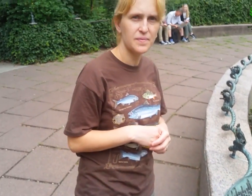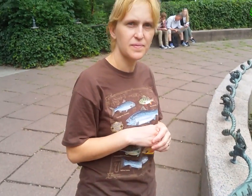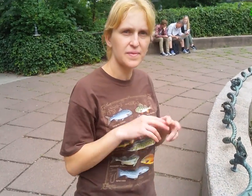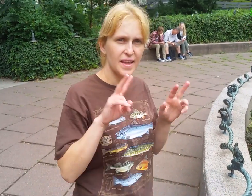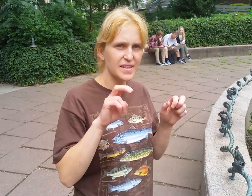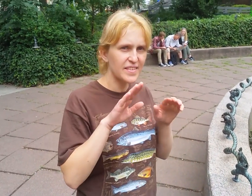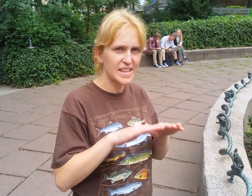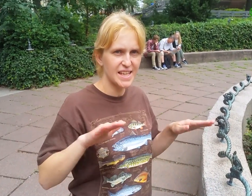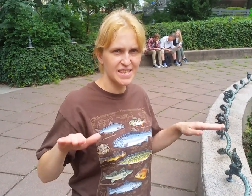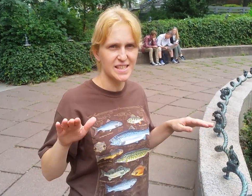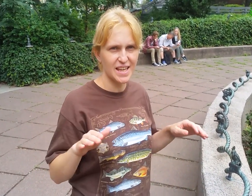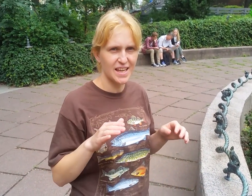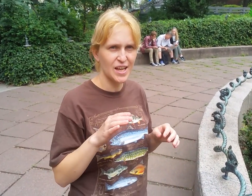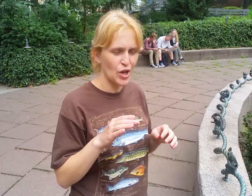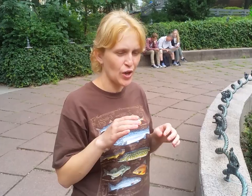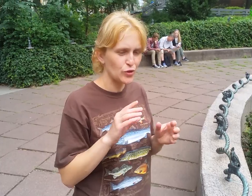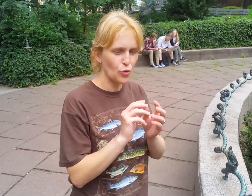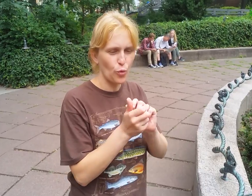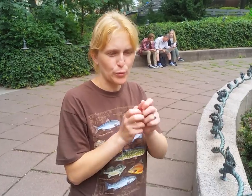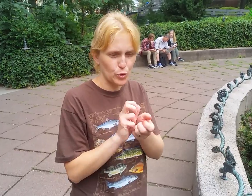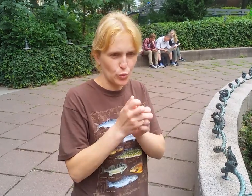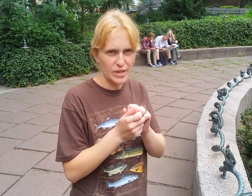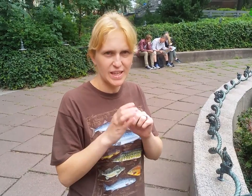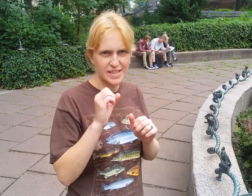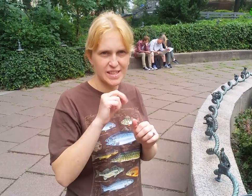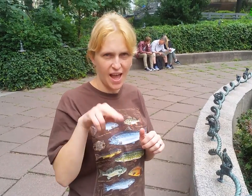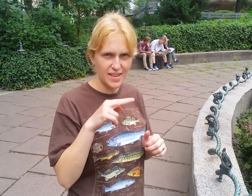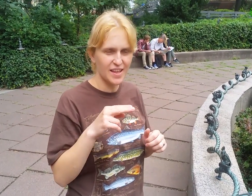Это называется "Сад детских скульптур".